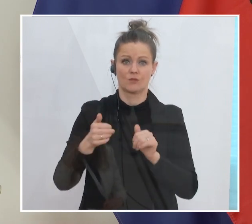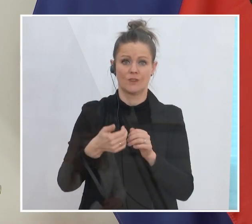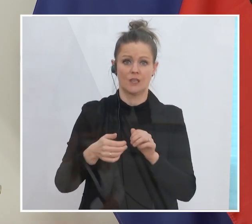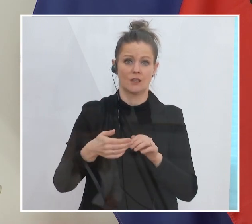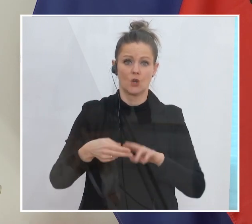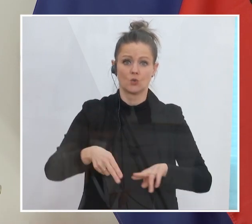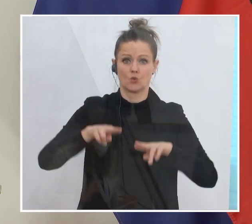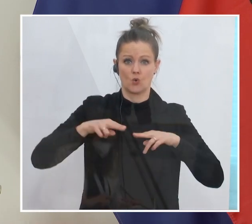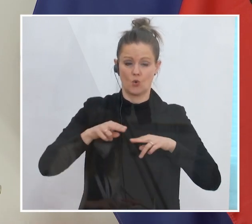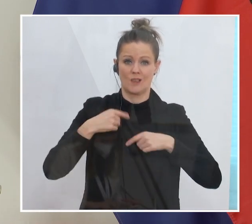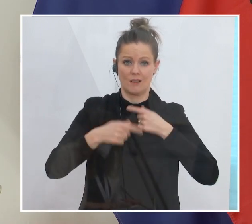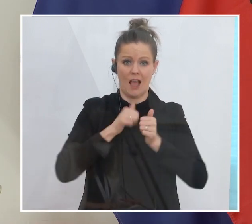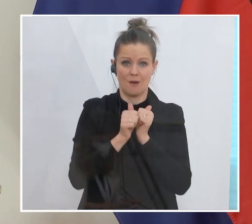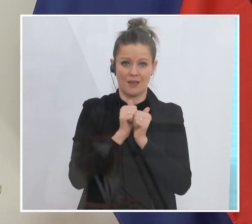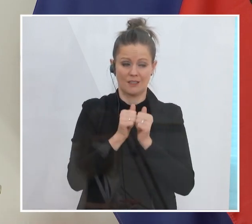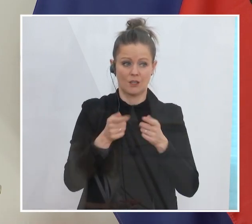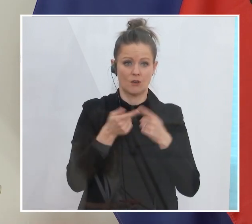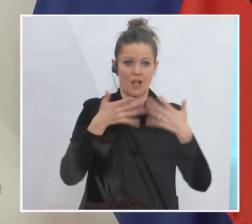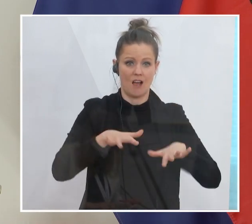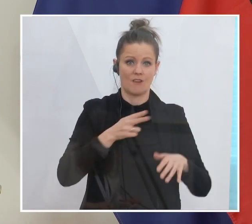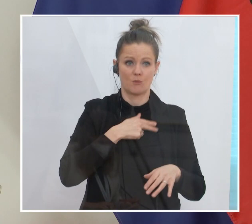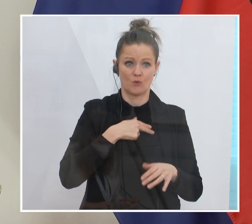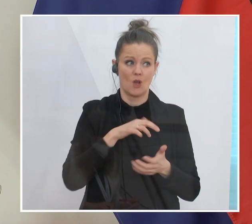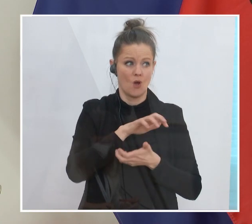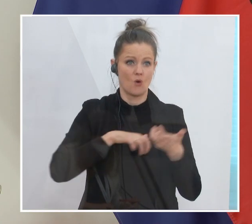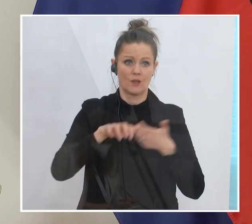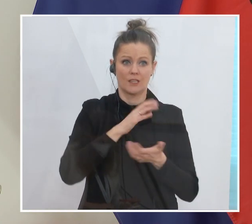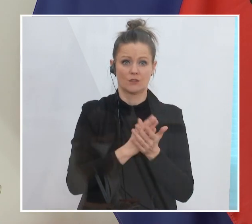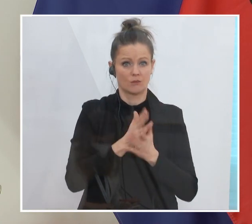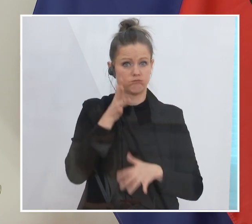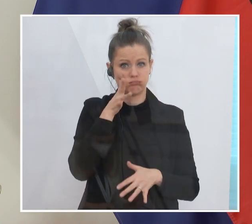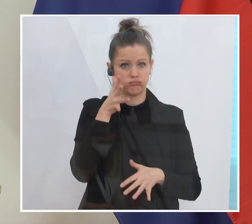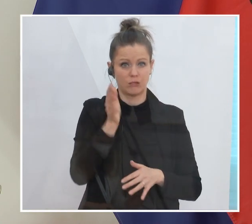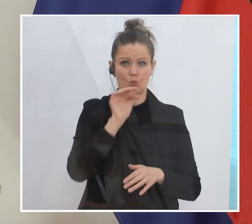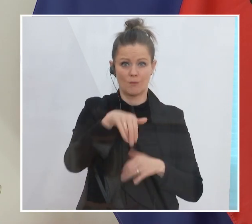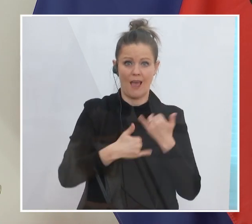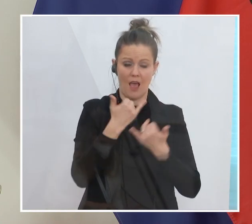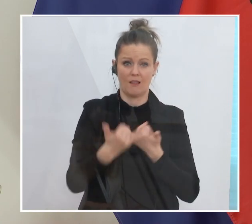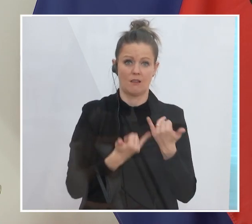auch für den Ausfallsbonus. Und die Krise dauert jetzt schon über ein Jahr. Wir haben mit der